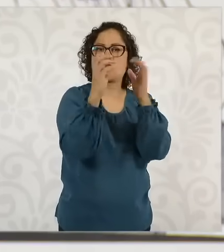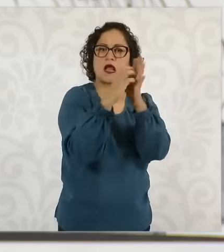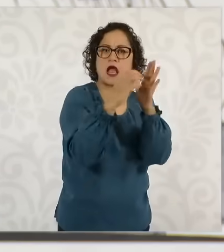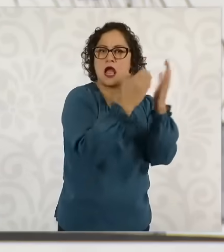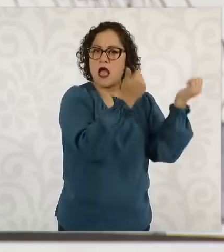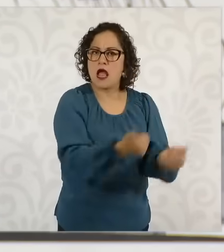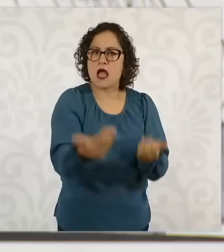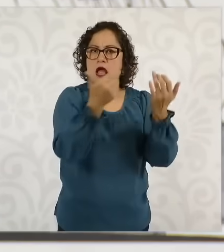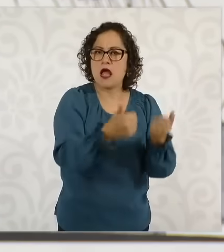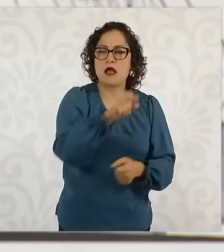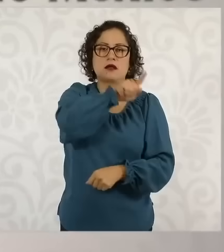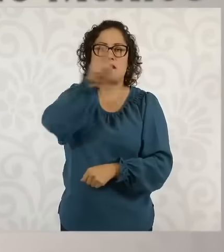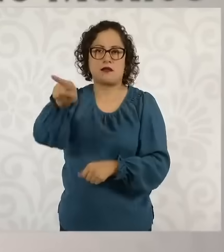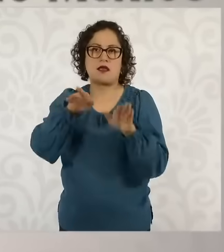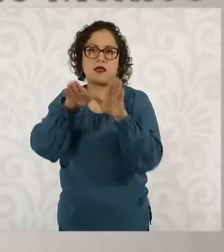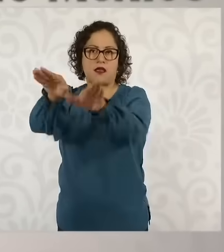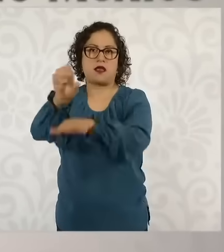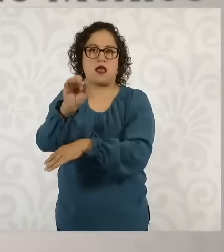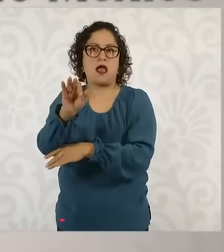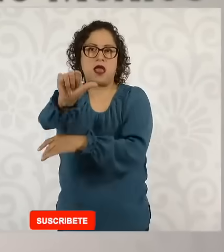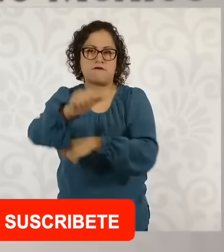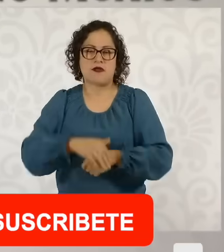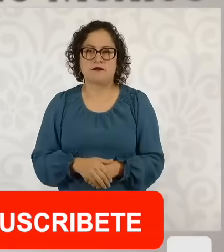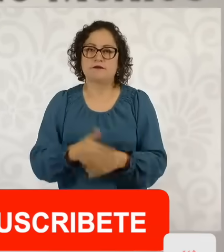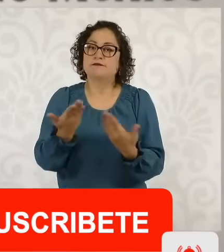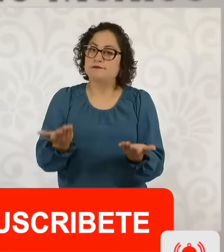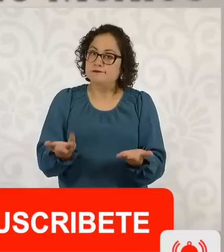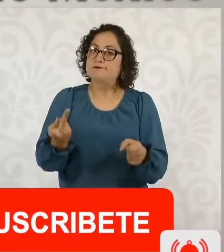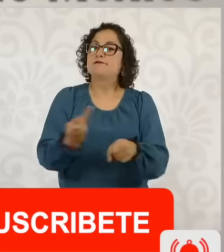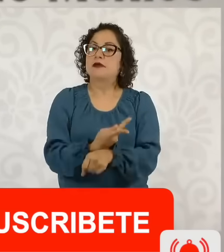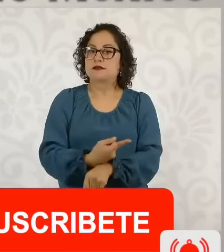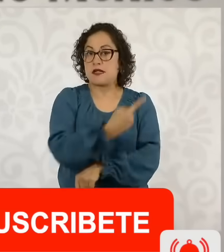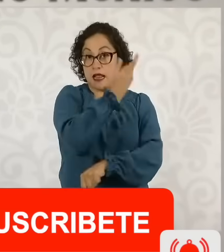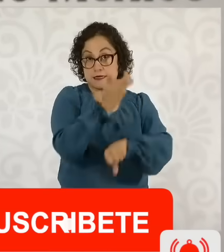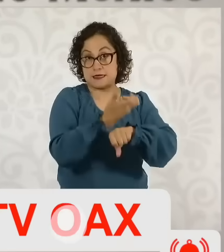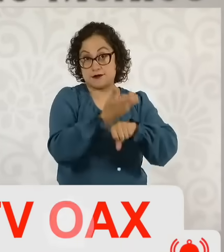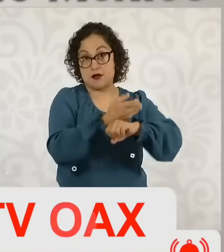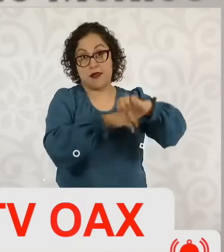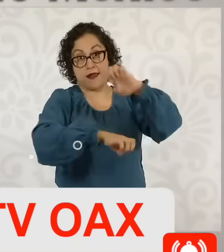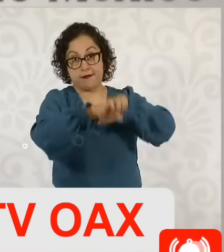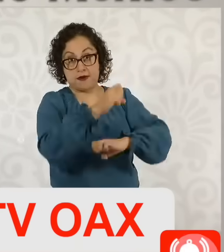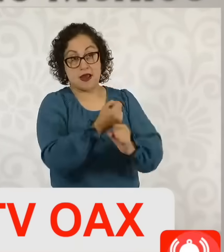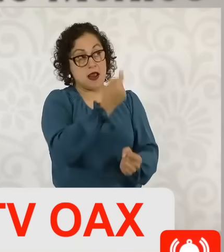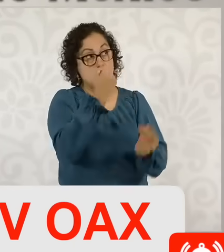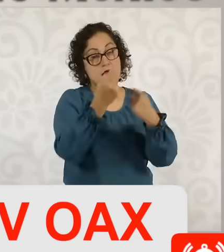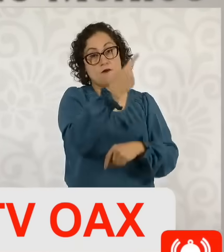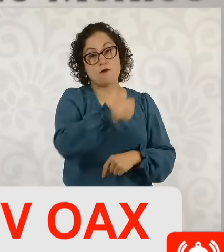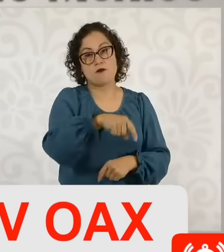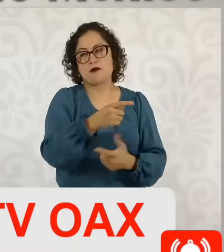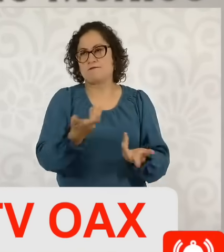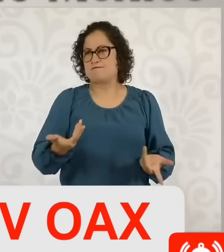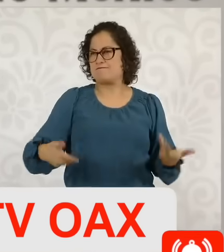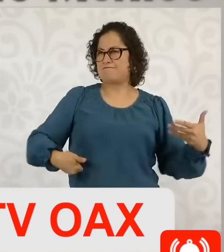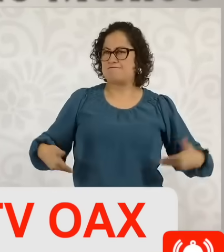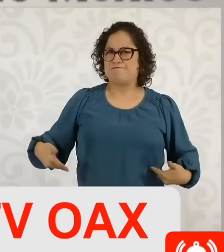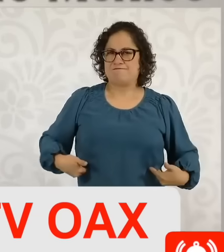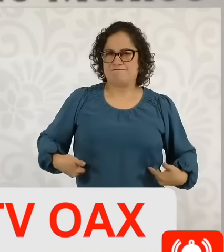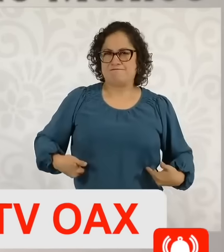algunas empresas de Estados Unidos se quejan en aquel momento de que eh es poco tiempo el que les